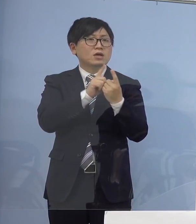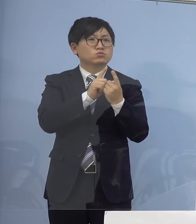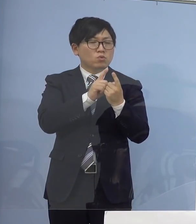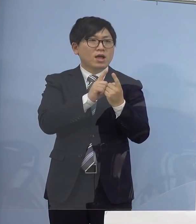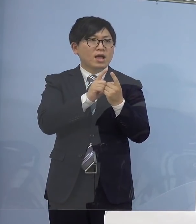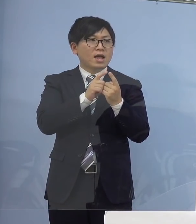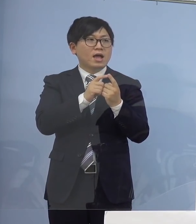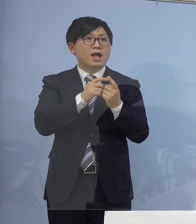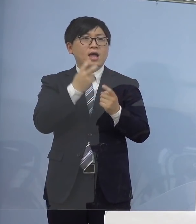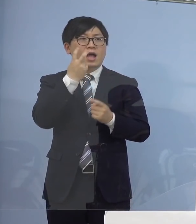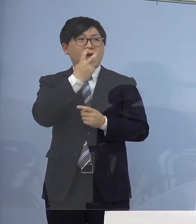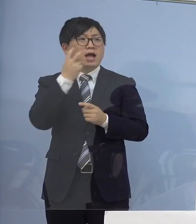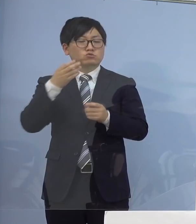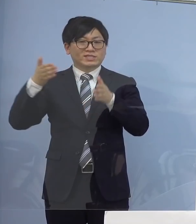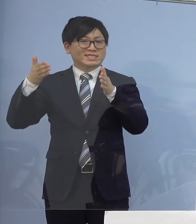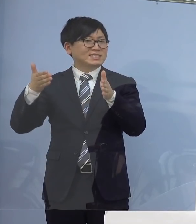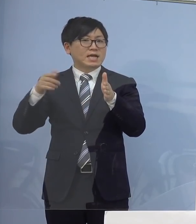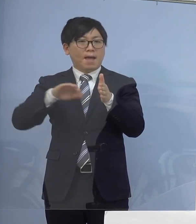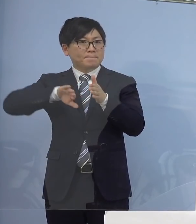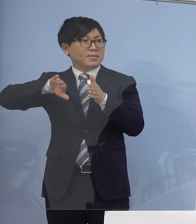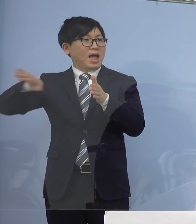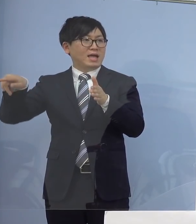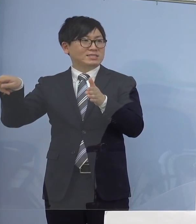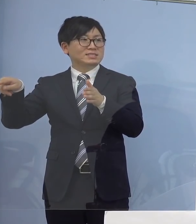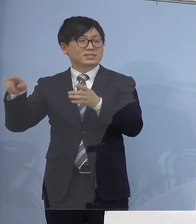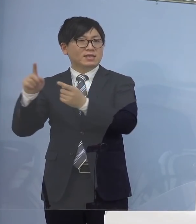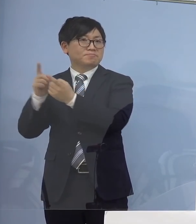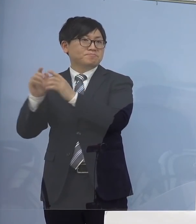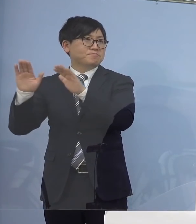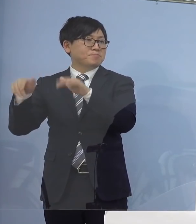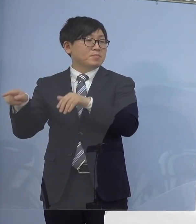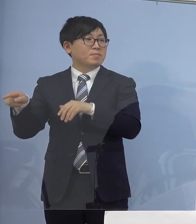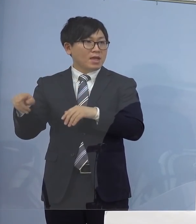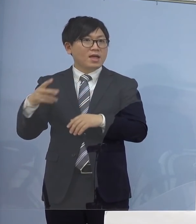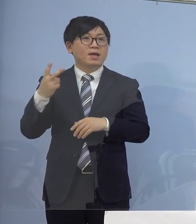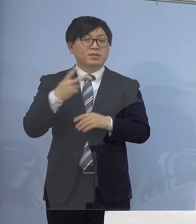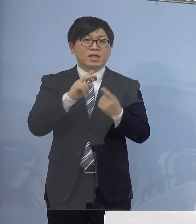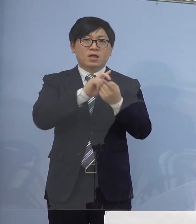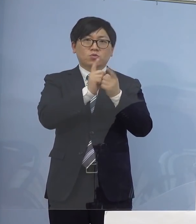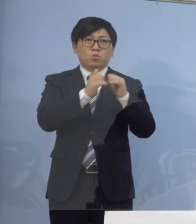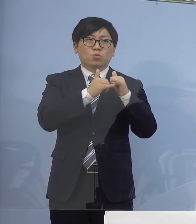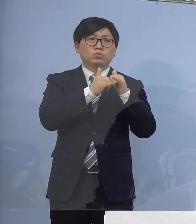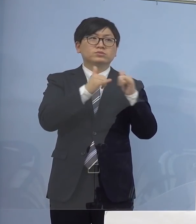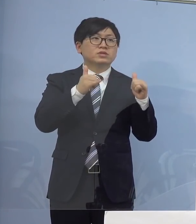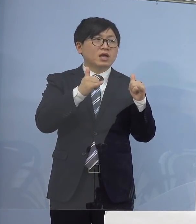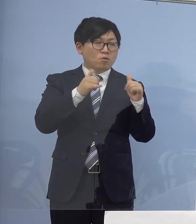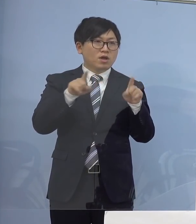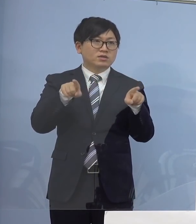なお濃厚接触者については 同居のご家族2名が該当しております